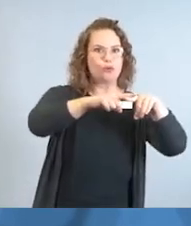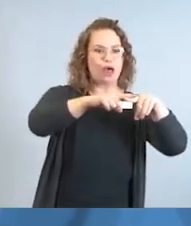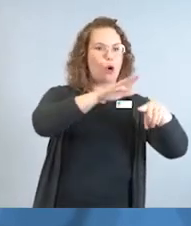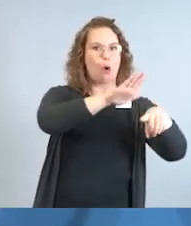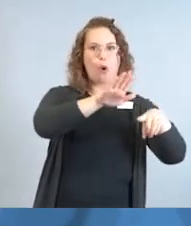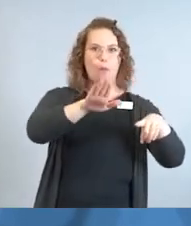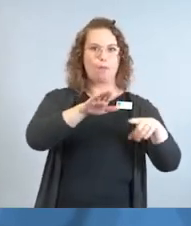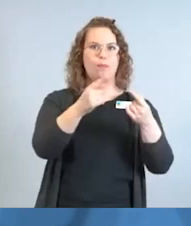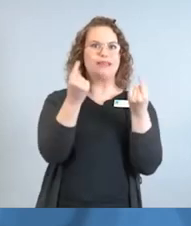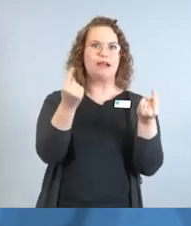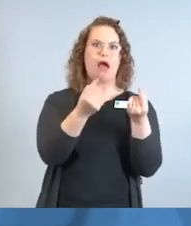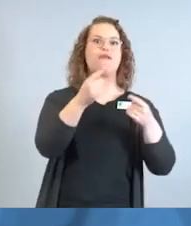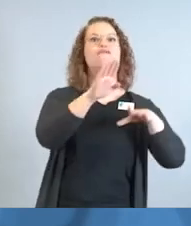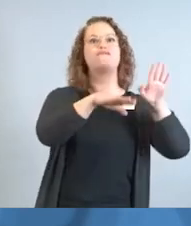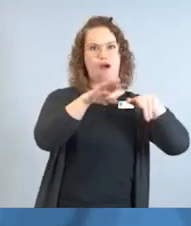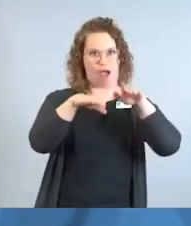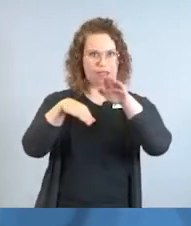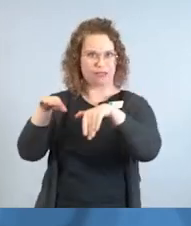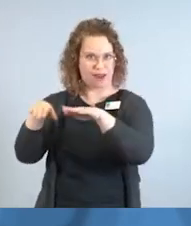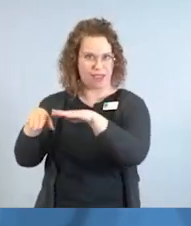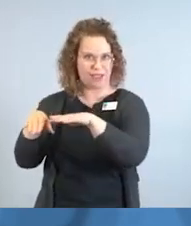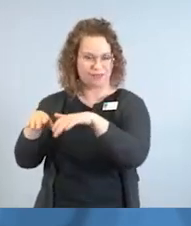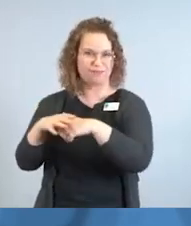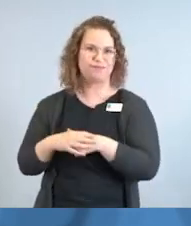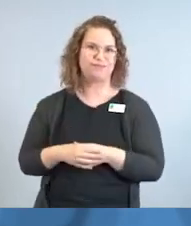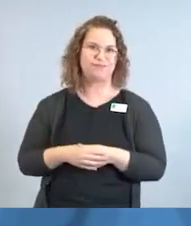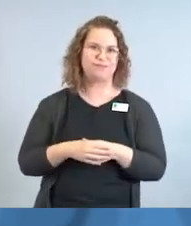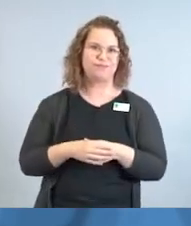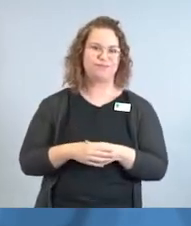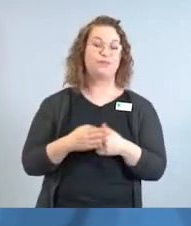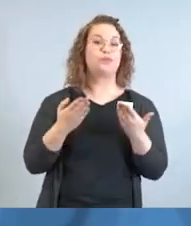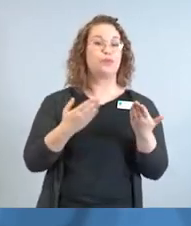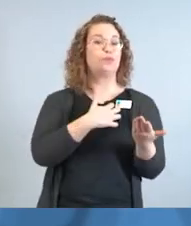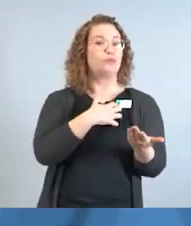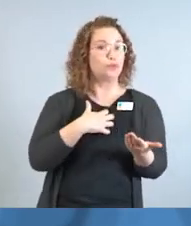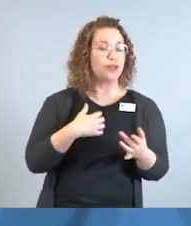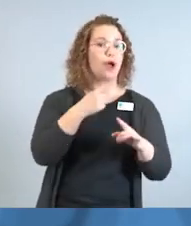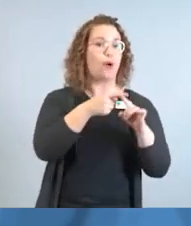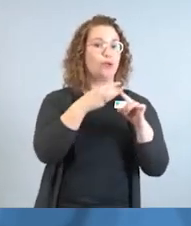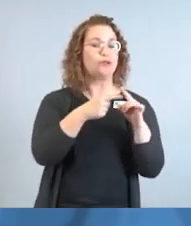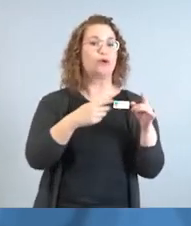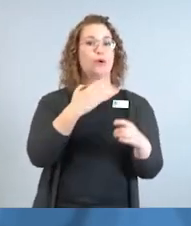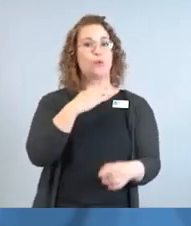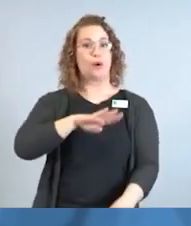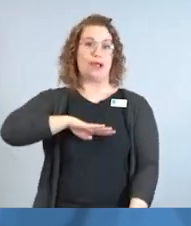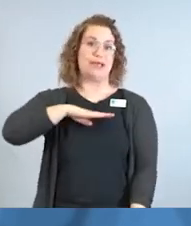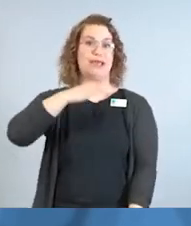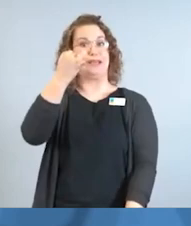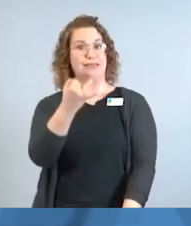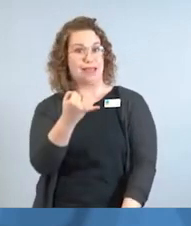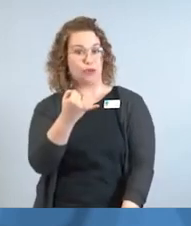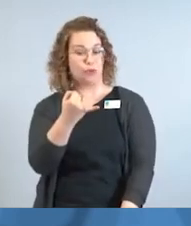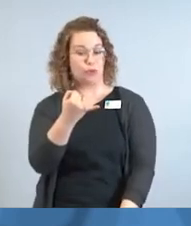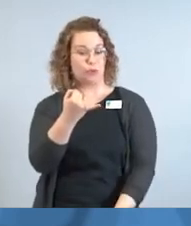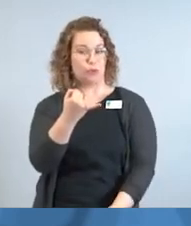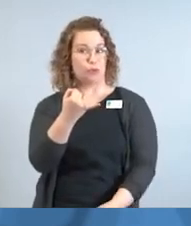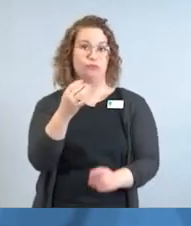Nyt on pyritty siihen, että 70 vuotta täyttäneet esimerkiksi olisi rokotettu aika samaan aikaan ympäri maata.